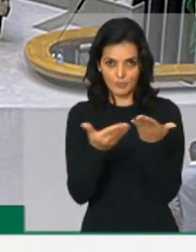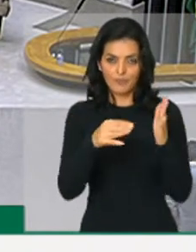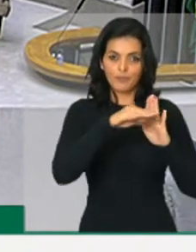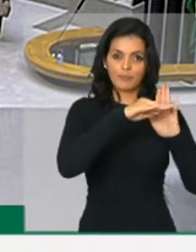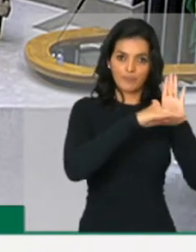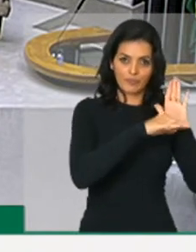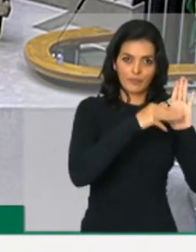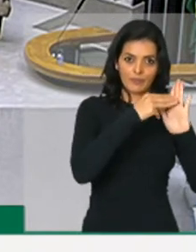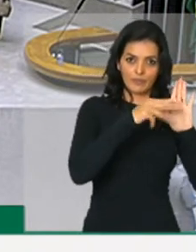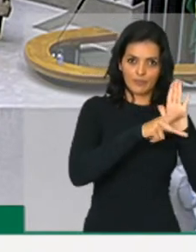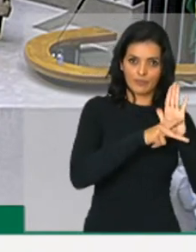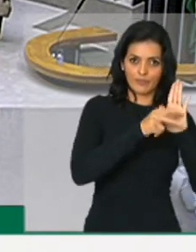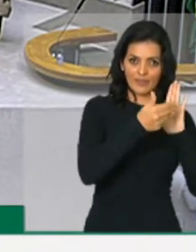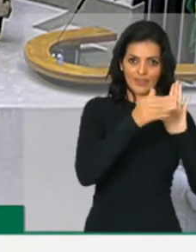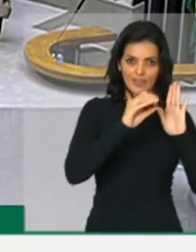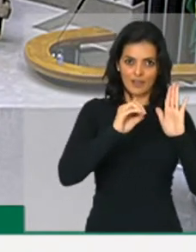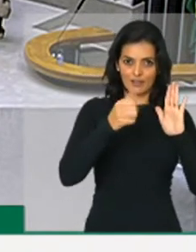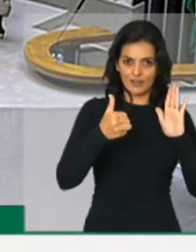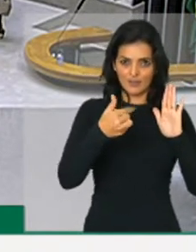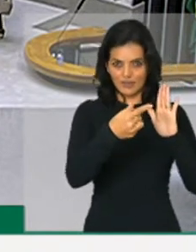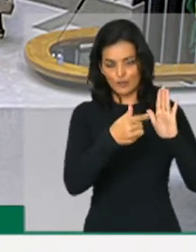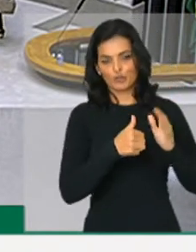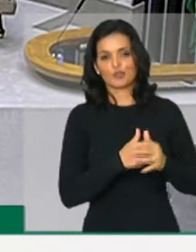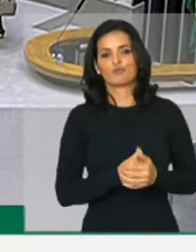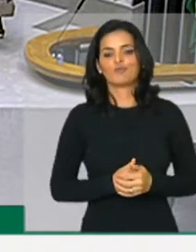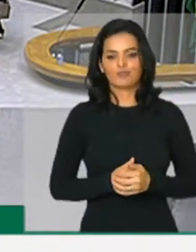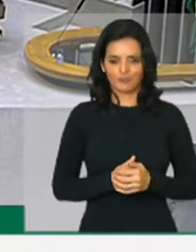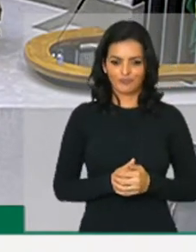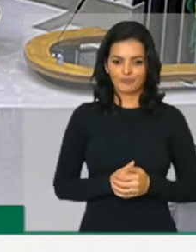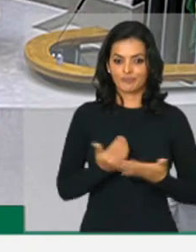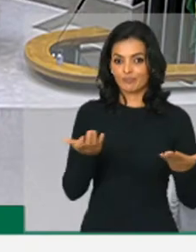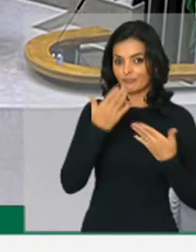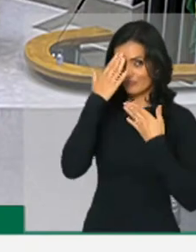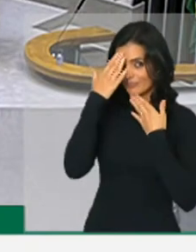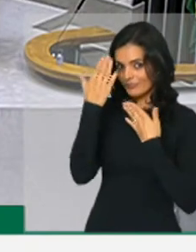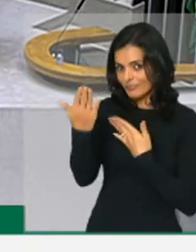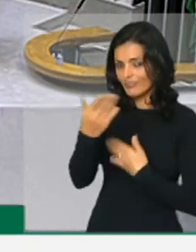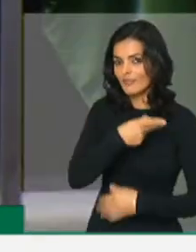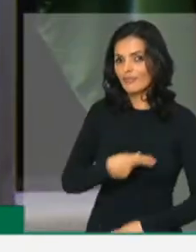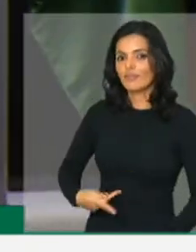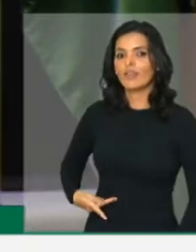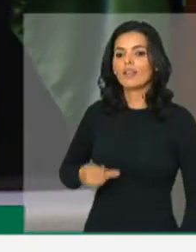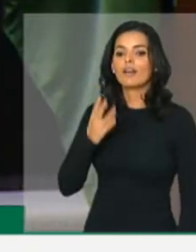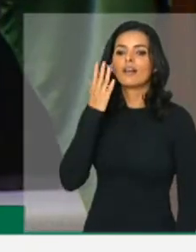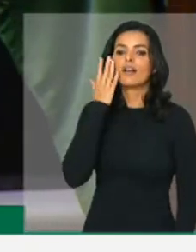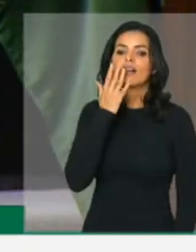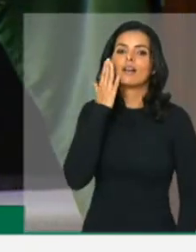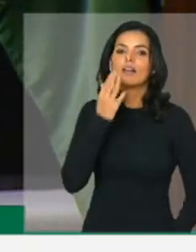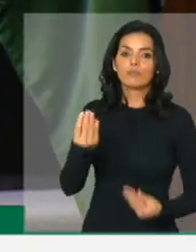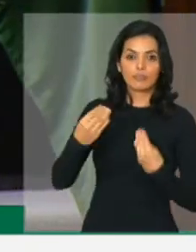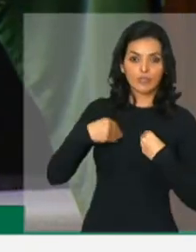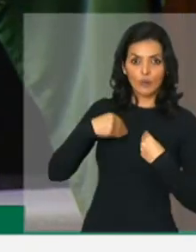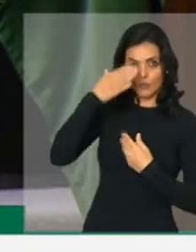PASSOU POR DIVERSAS FAZES DE DESENVOLVIMENTO. E DENTRO DESSAS FASES DE DESENVOLVIMENTO FORAM SE CRIANDO INSTRUMENTOS A CADA